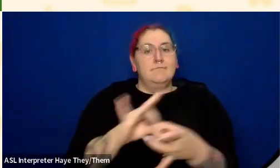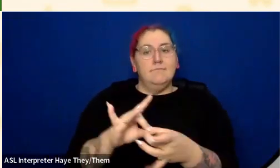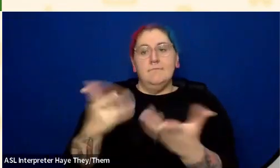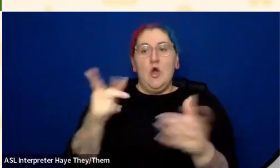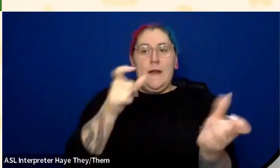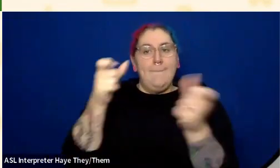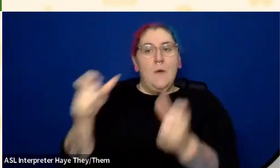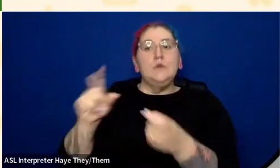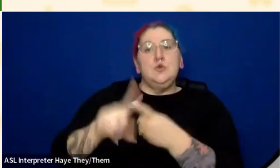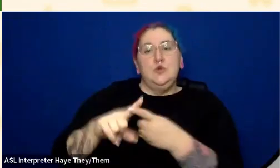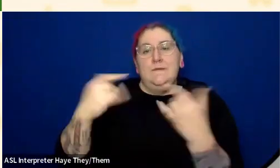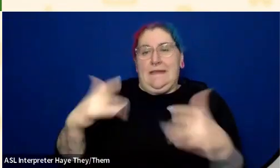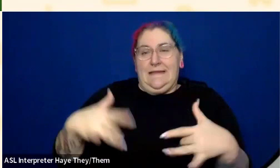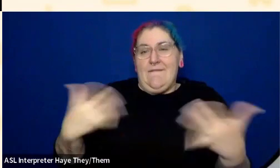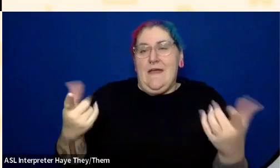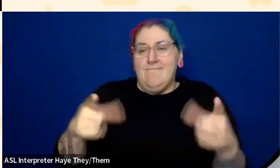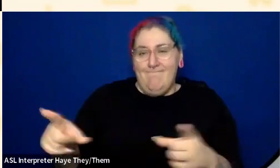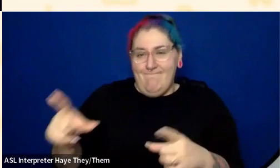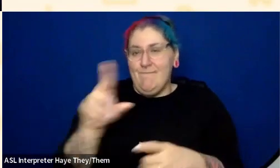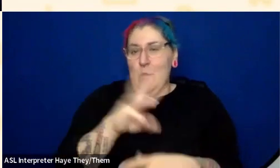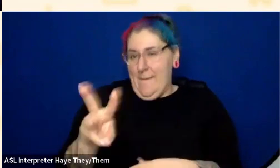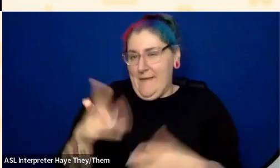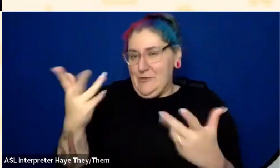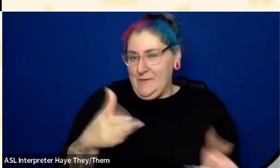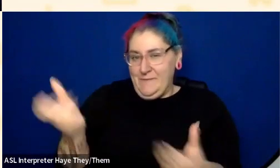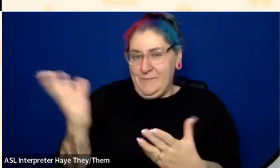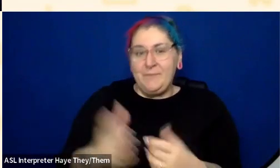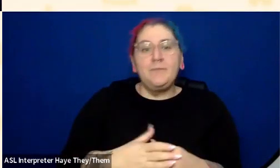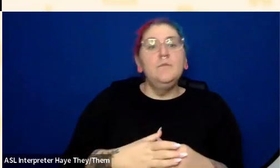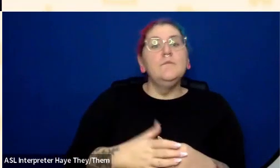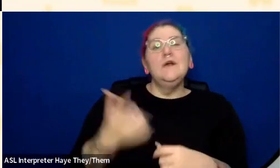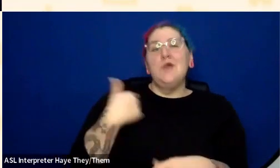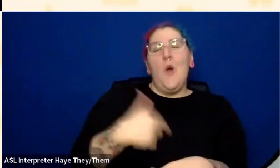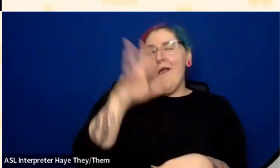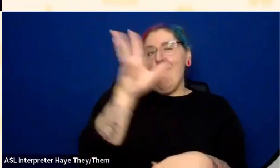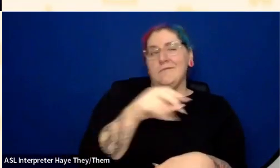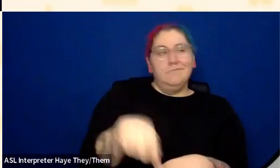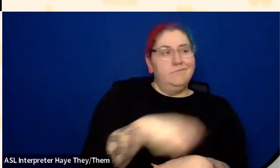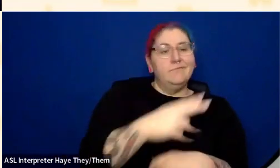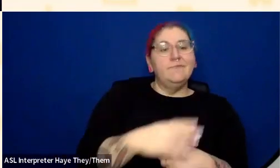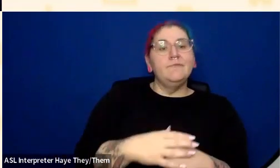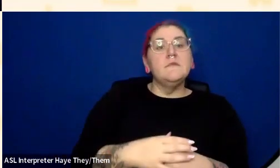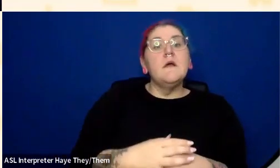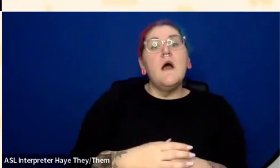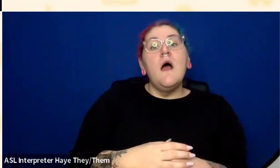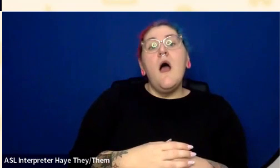Así que salimos de esto rápidamente. El archivo Léame en GitHub solo te brinda una descripción general